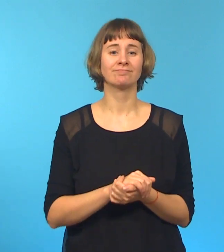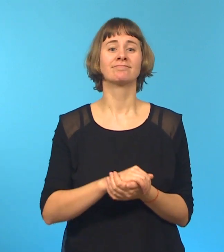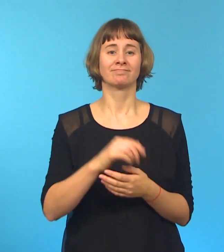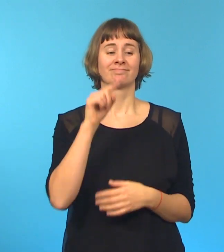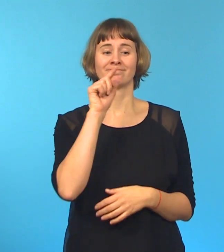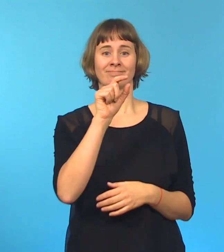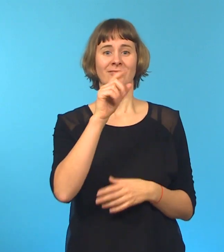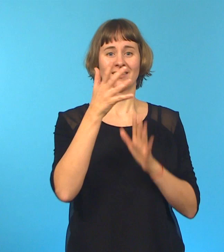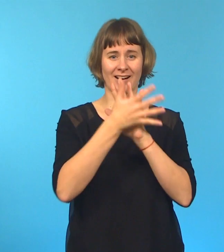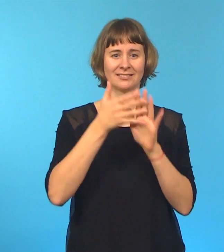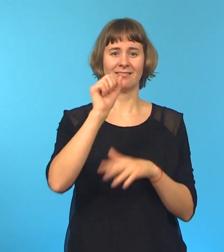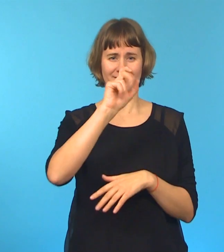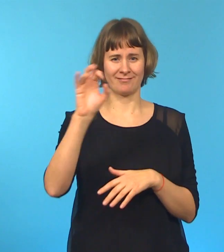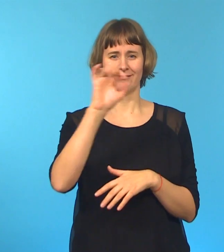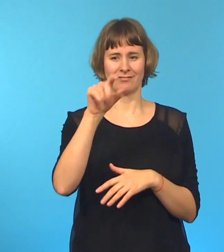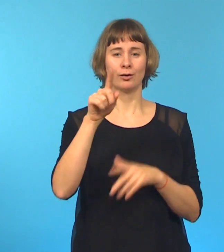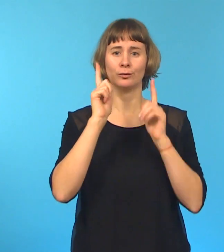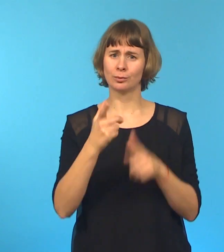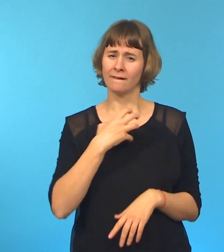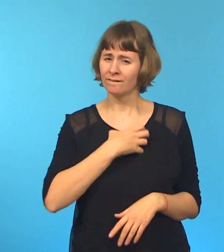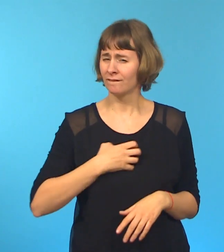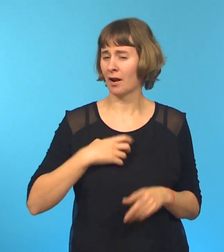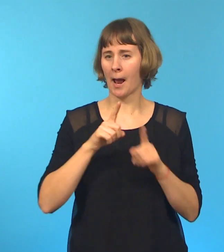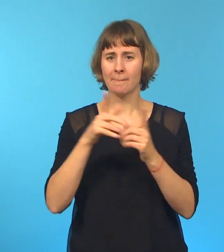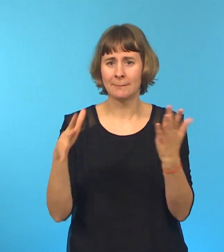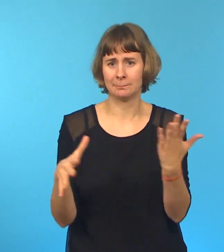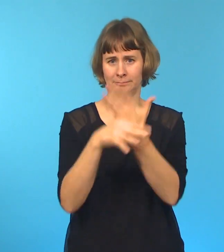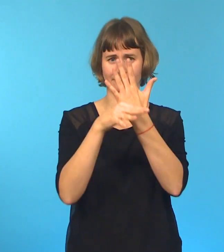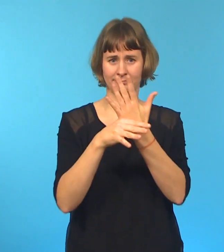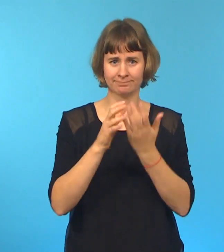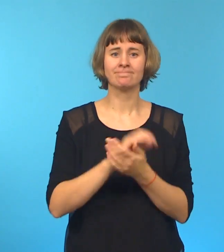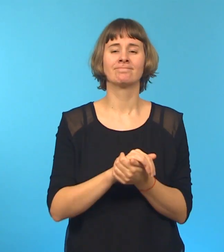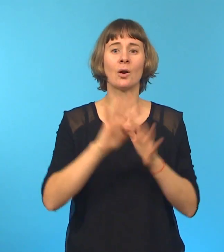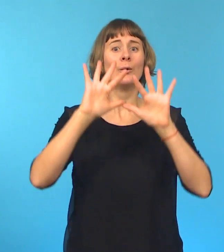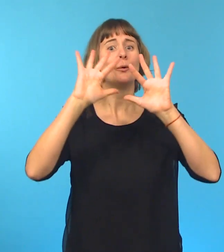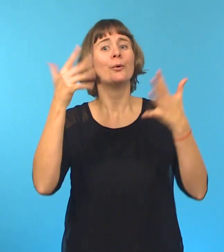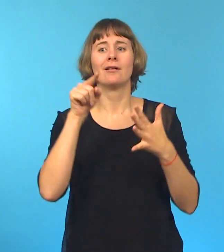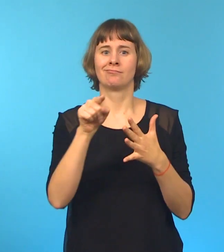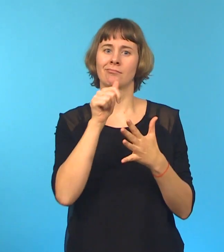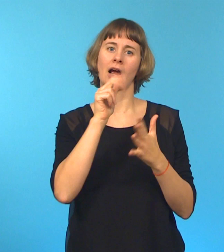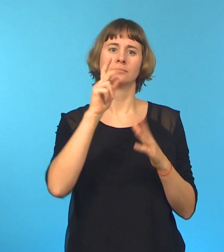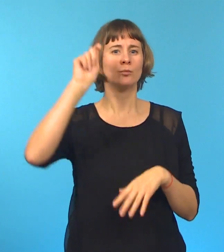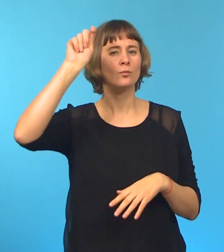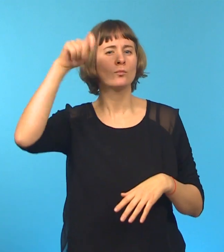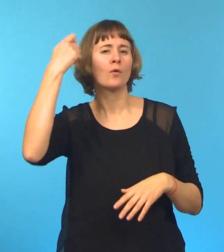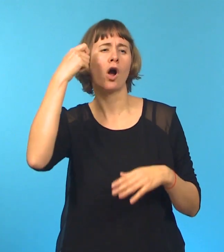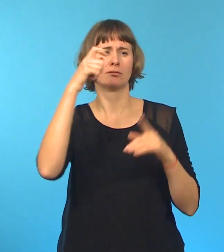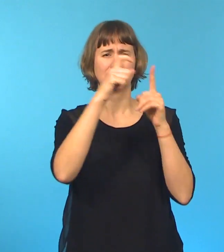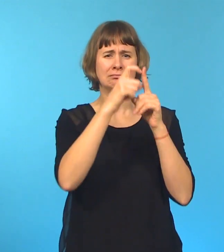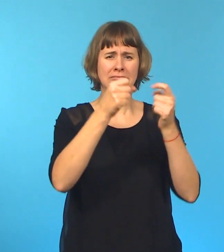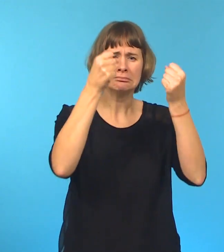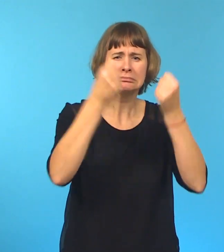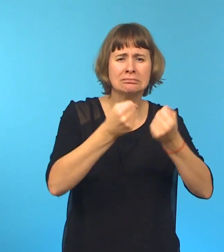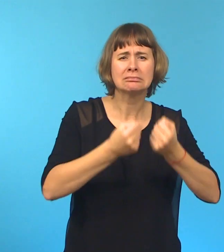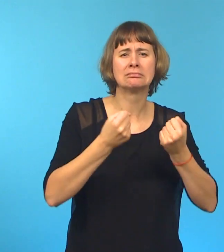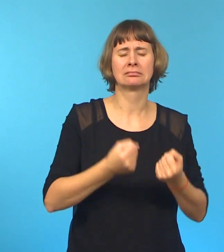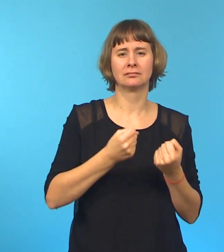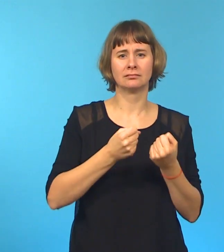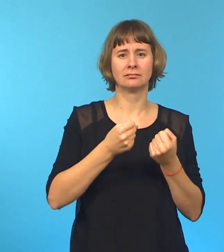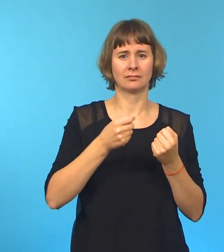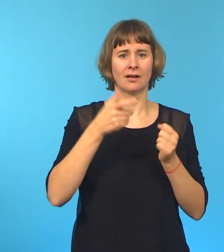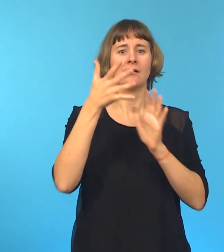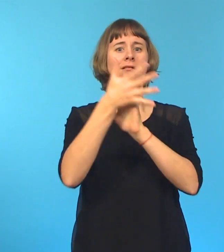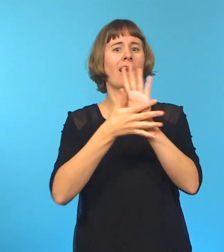Gestų abėcėlė yra nepamainoma pagalbininkė, kai susiduriama su mokslo terminais: